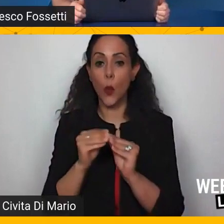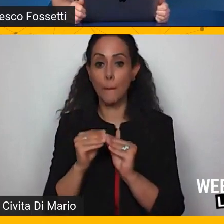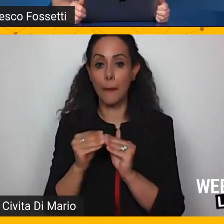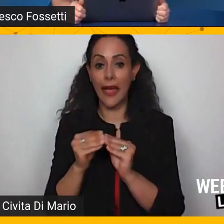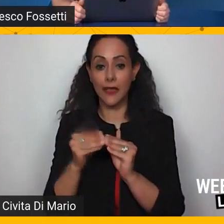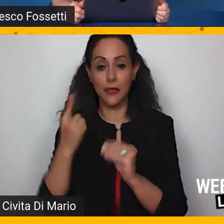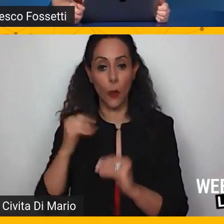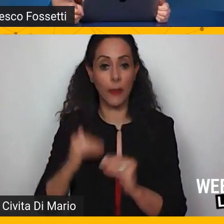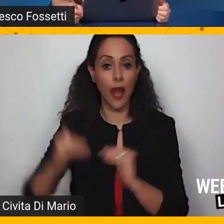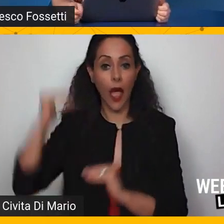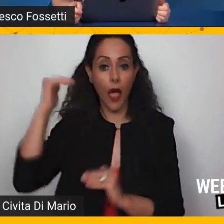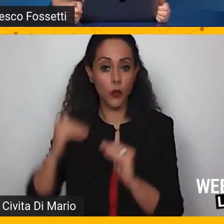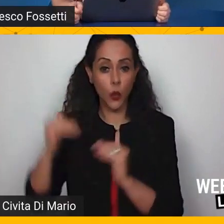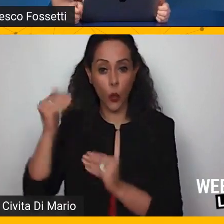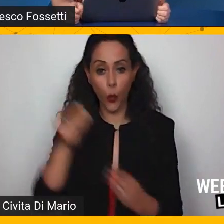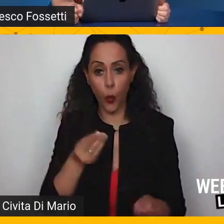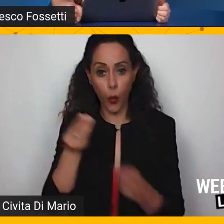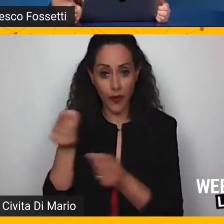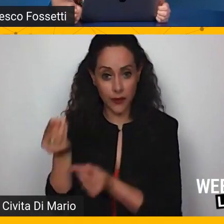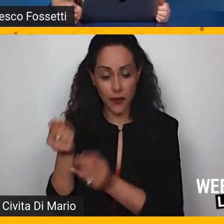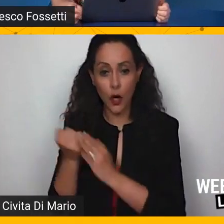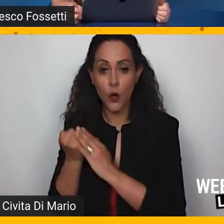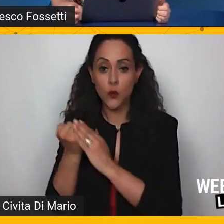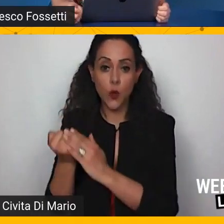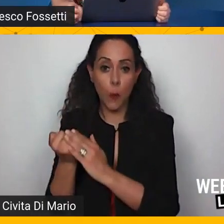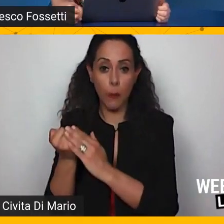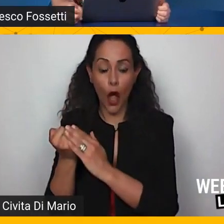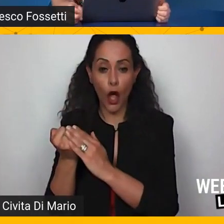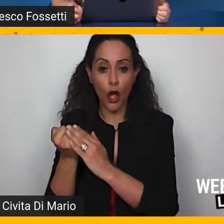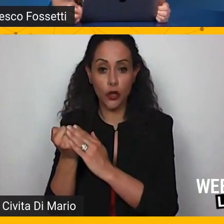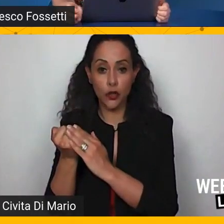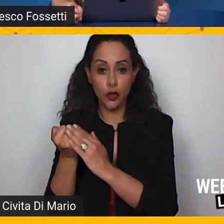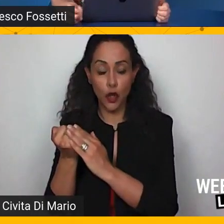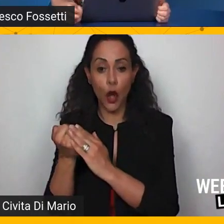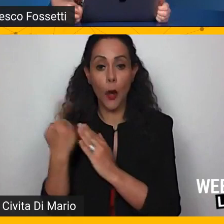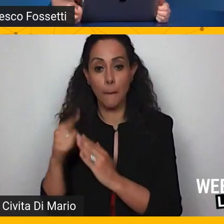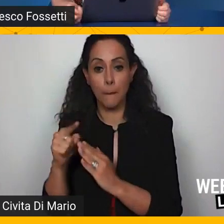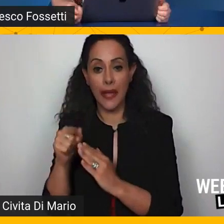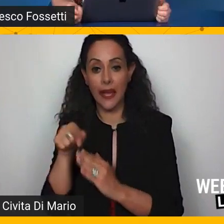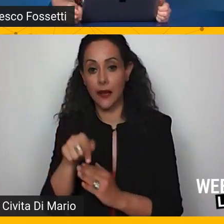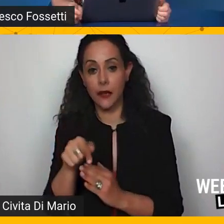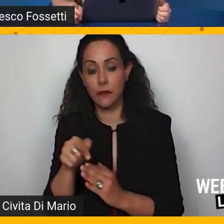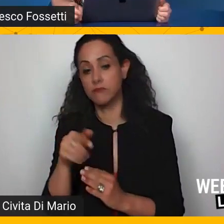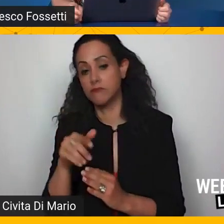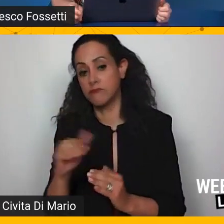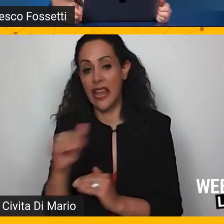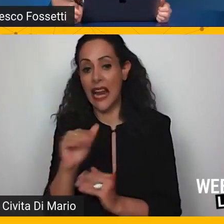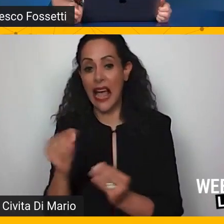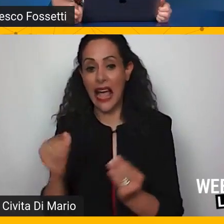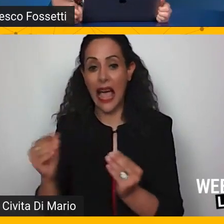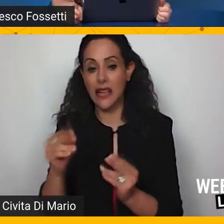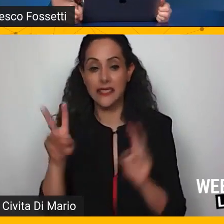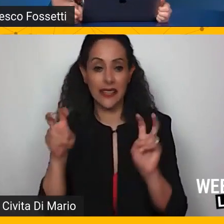eh qualche strumento agli adulti per eh supportare meglio